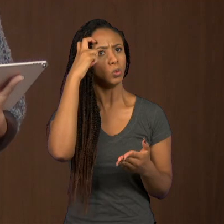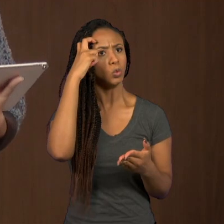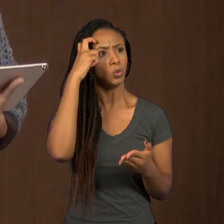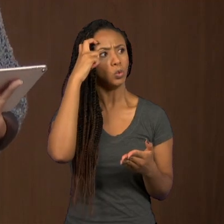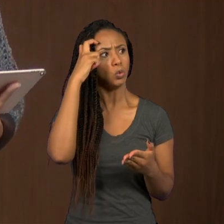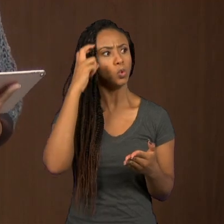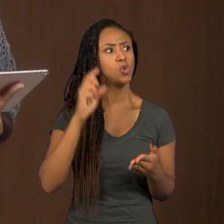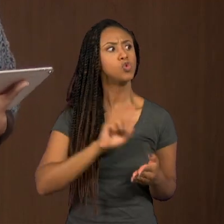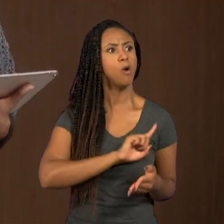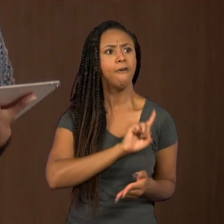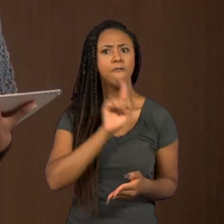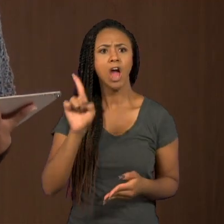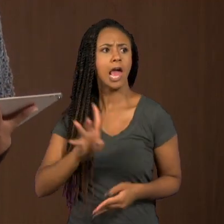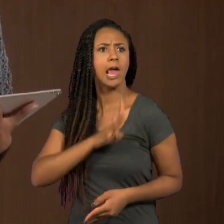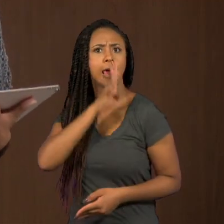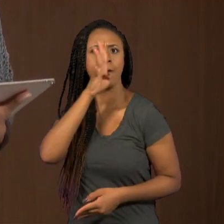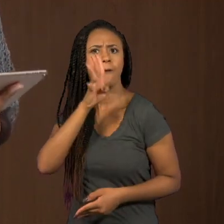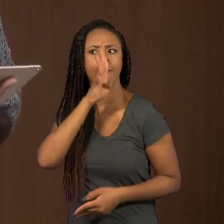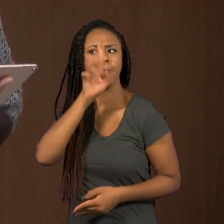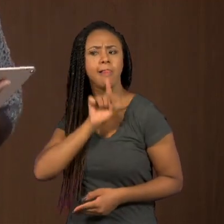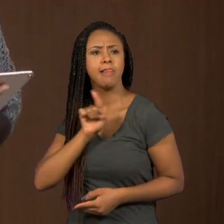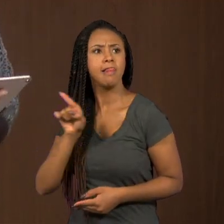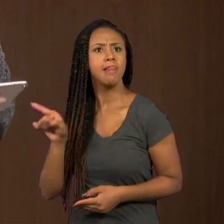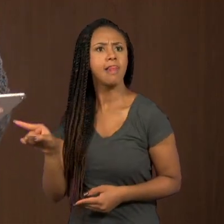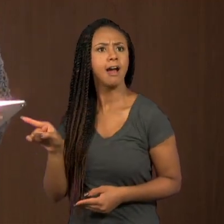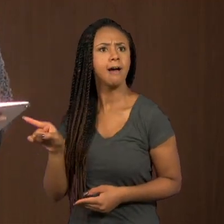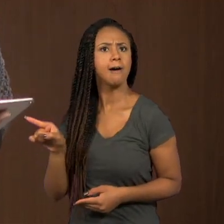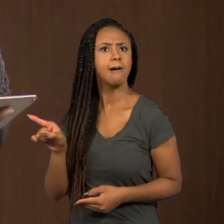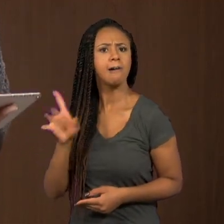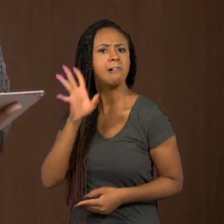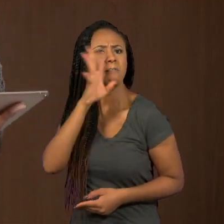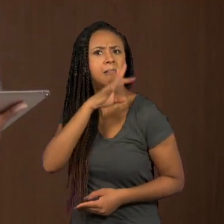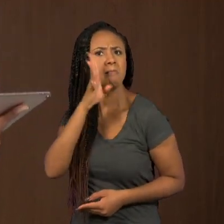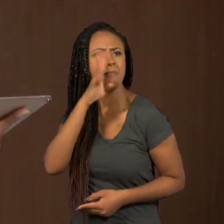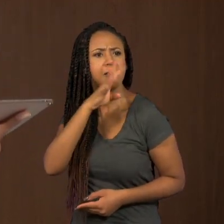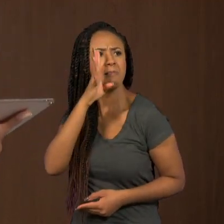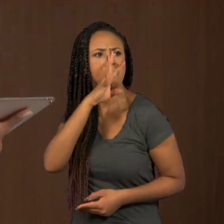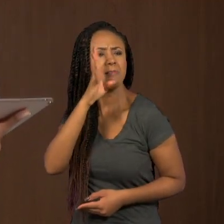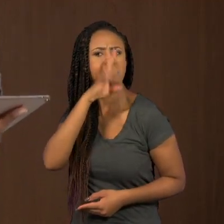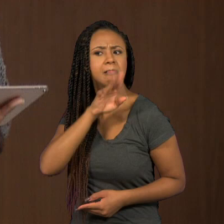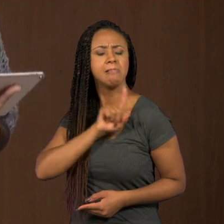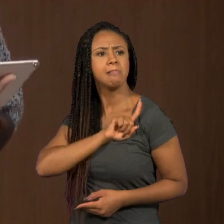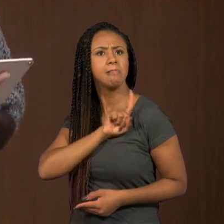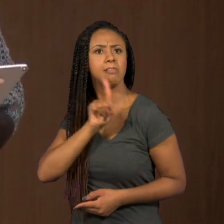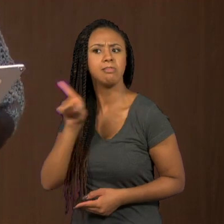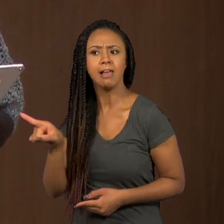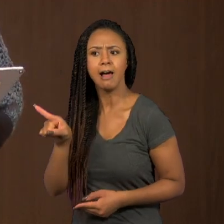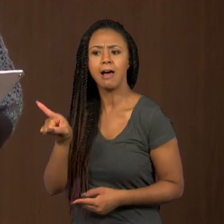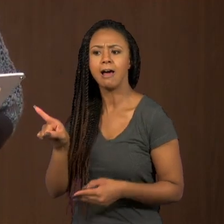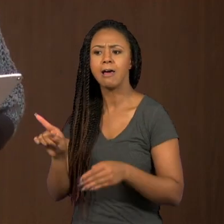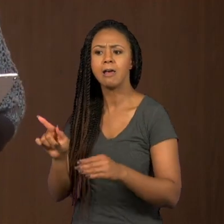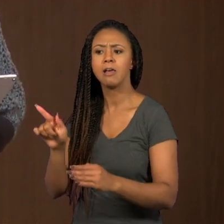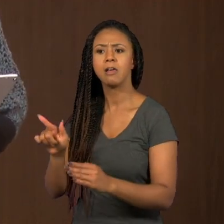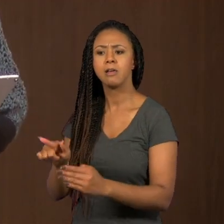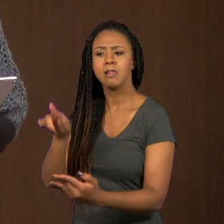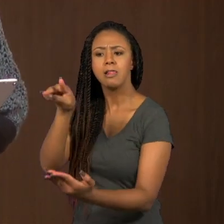DANDO AO DESPLANTE, QUER DIZER, COMETENDO ATREVIMENTO, A OUSADIA, DE LER ALGUMA COISA MUITO